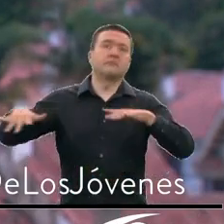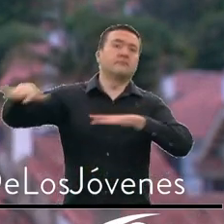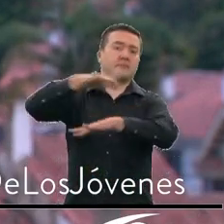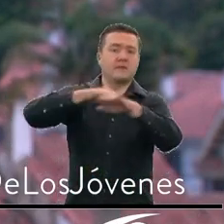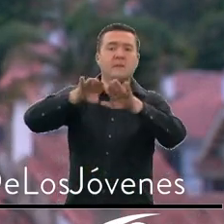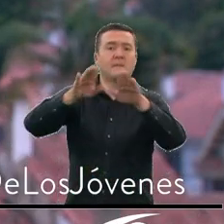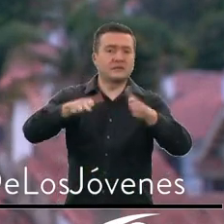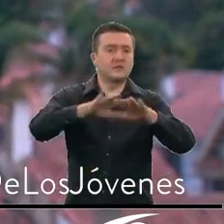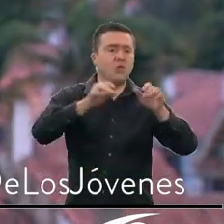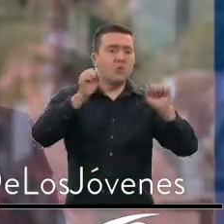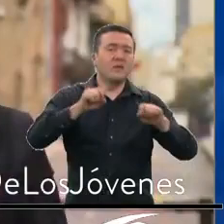)) hay 812 mesas habilitadas e